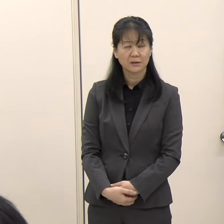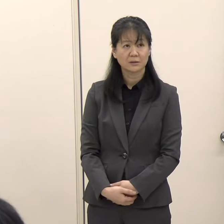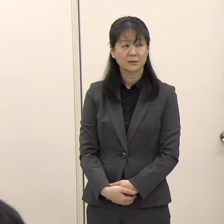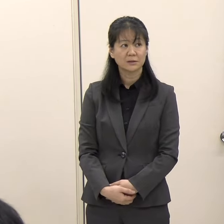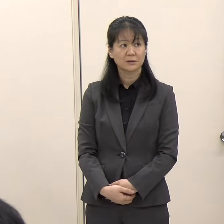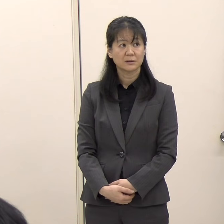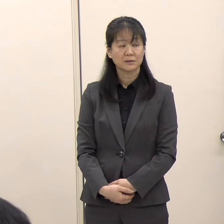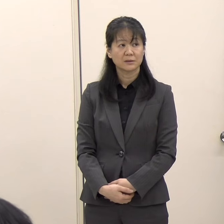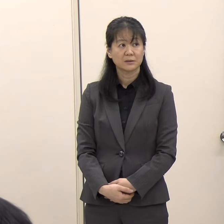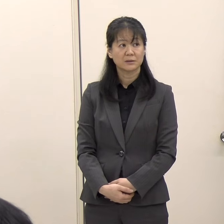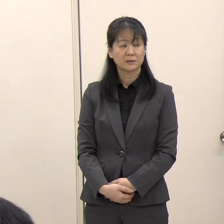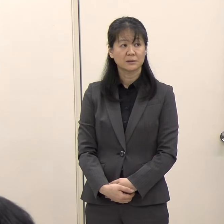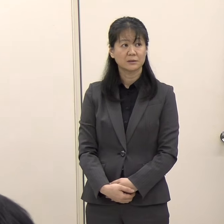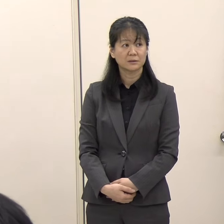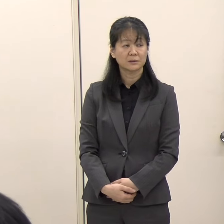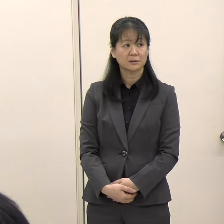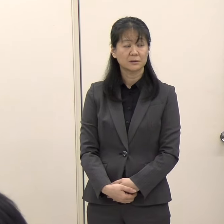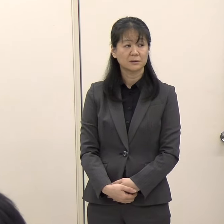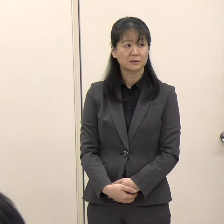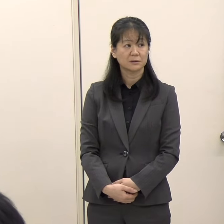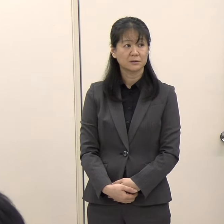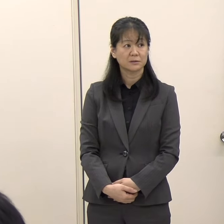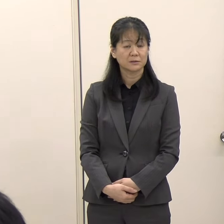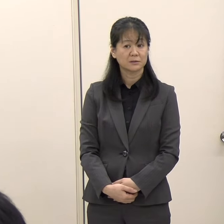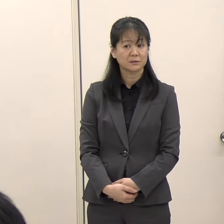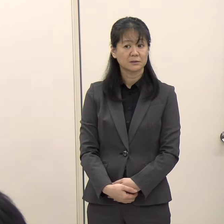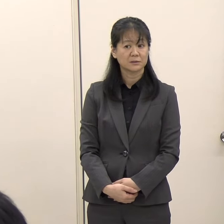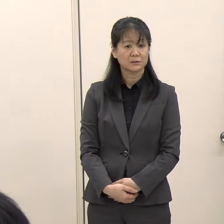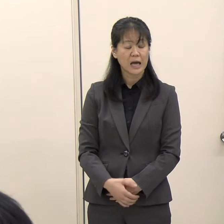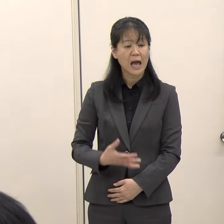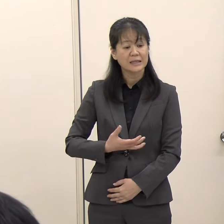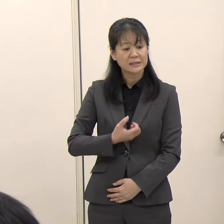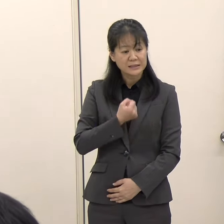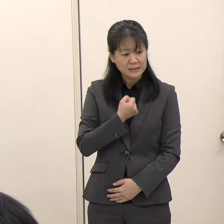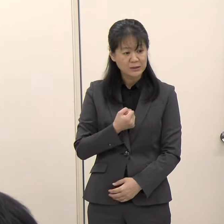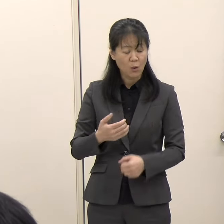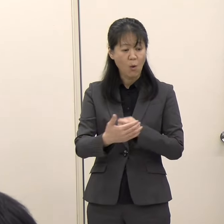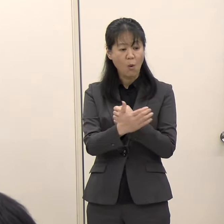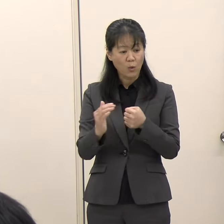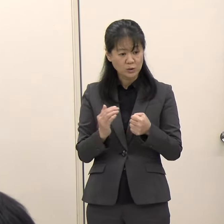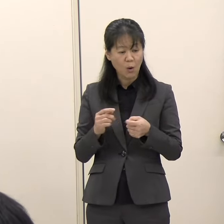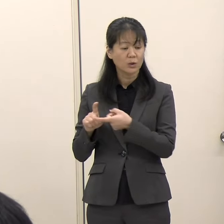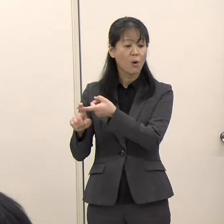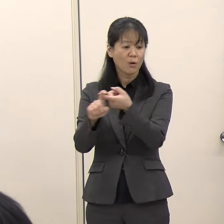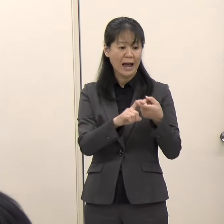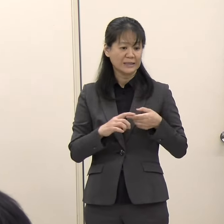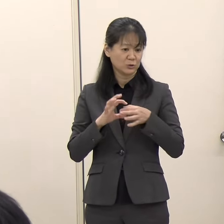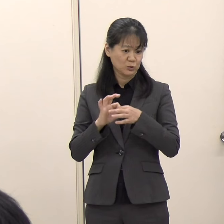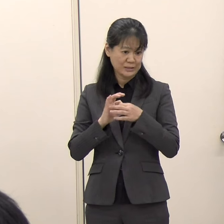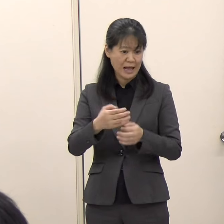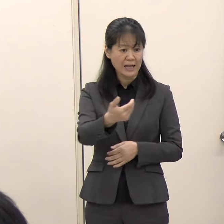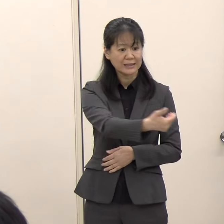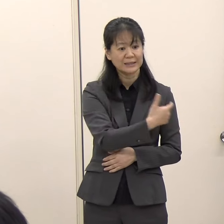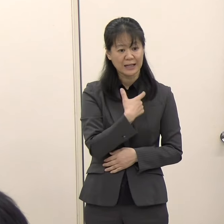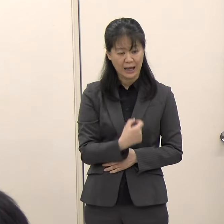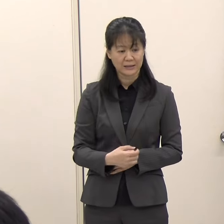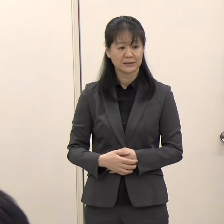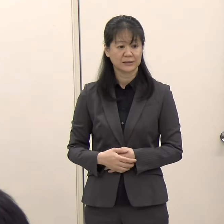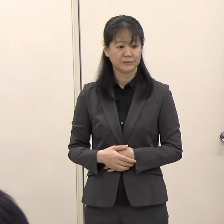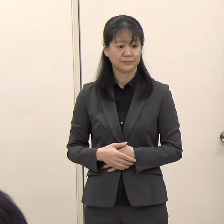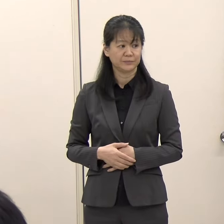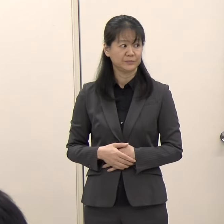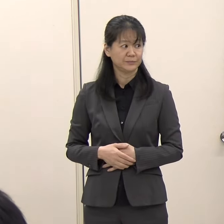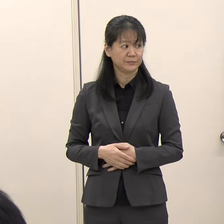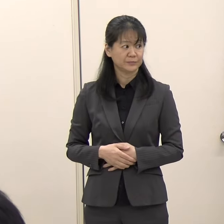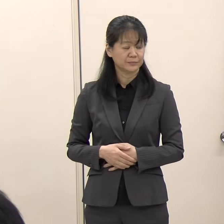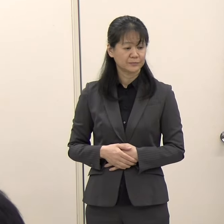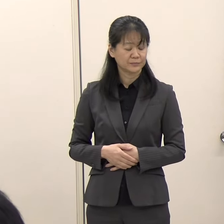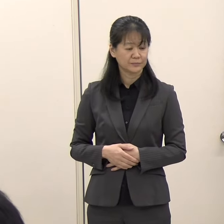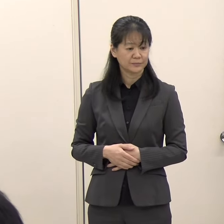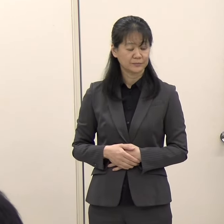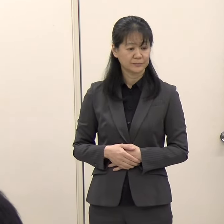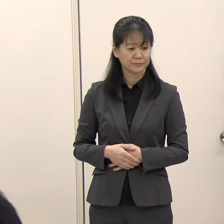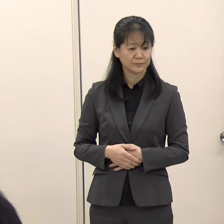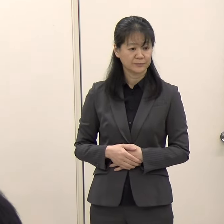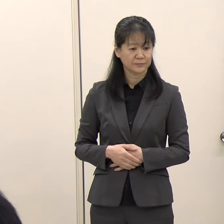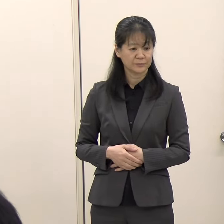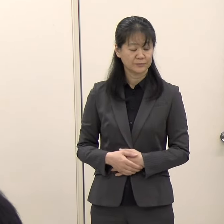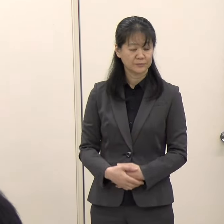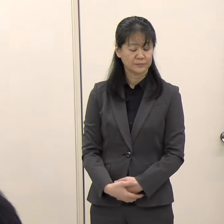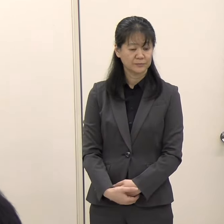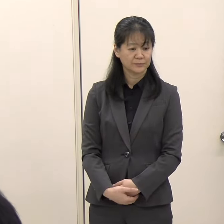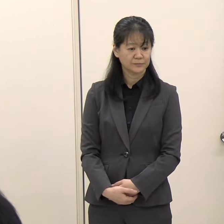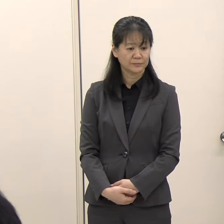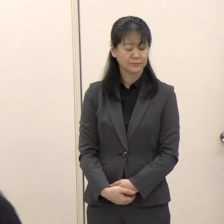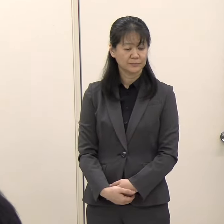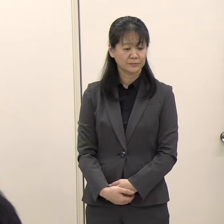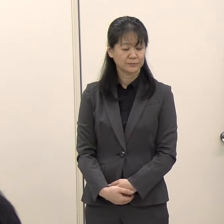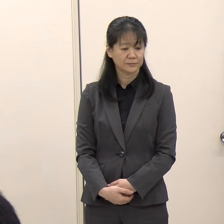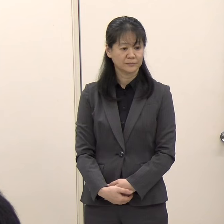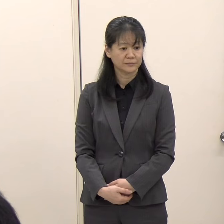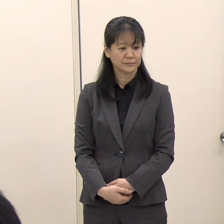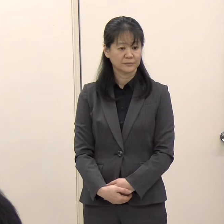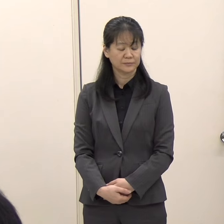知事は、信用保証協会のトップの会長に福岡県関係者が就いているのはいつからいつまでで、何代にわたってというふうに認識されていらっしゃいますか。